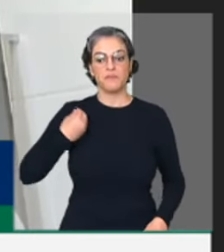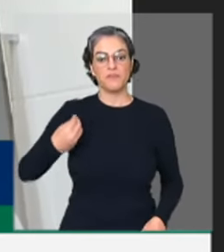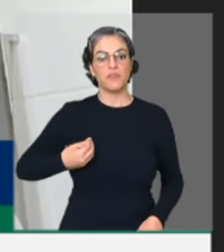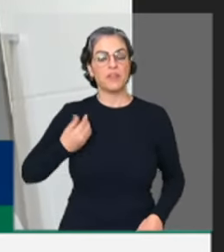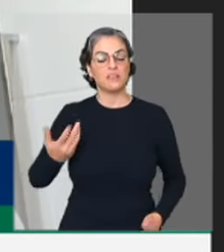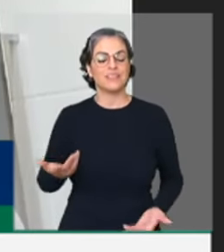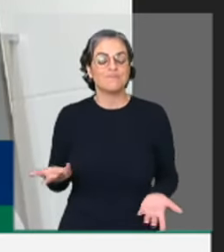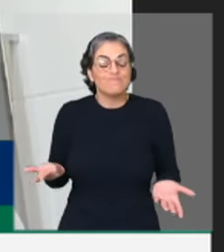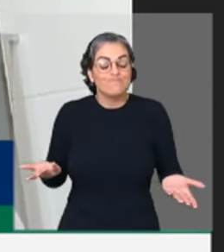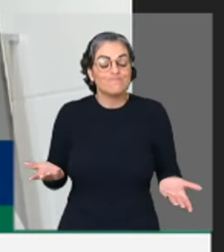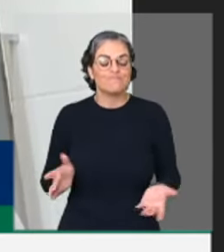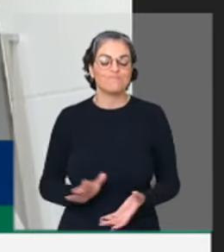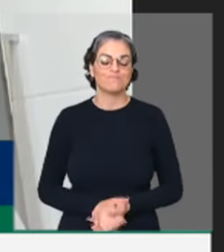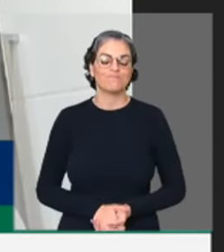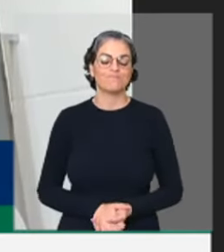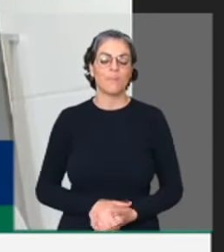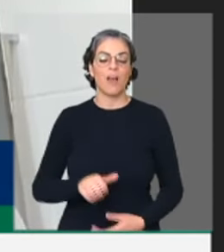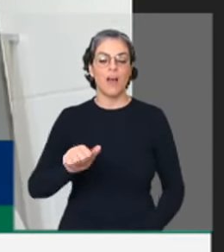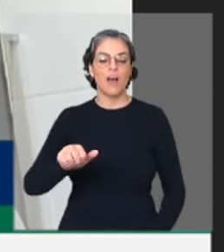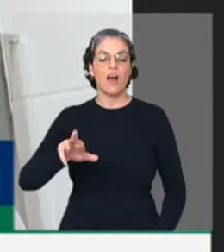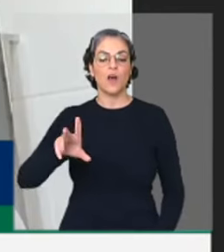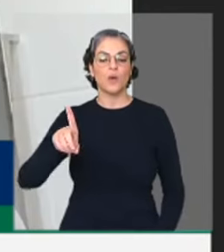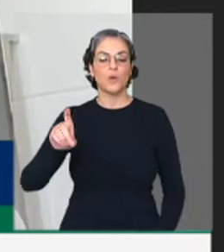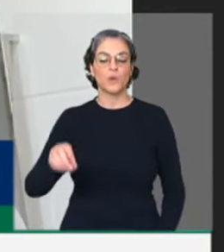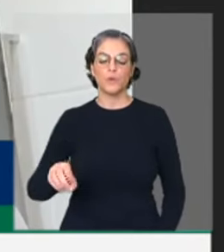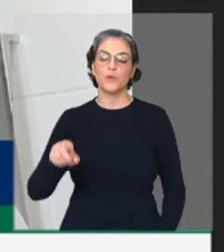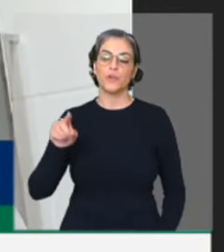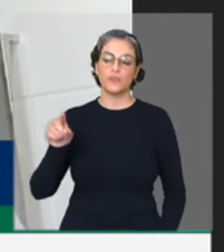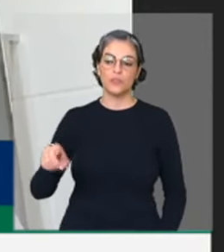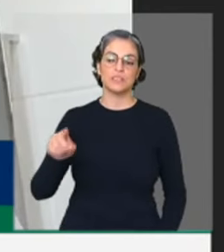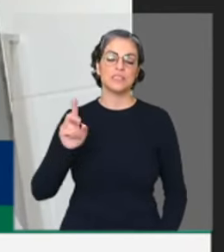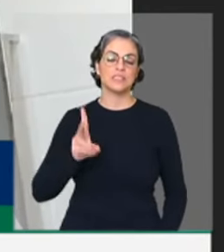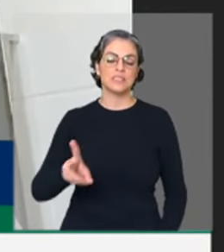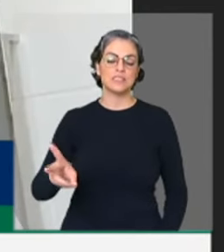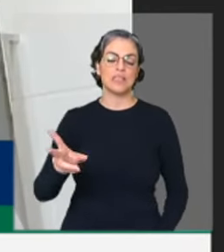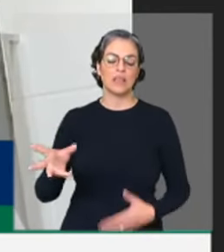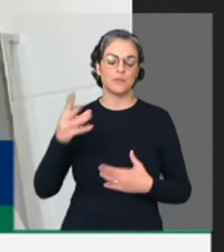VOCÊ ESTARÁSEMPRE PRESENTE, MAIS DO QUE NUNCA, NUM MOMENTO COMO ESTE, AO LADO DOS BRASILEIROS QUE ACREDITA QUE